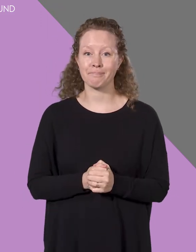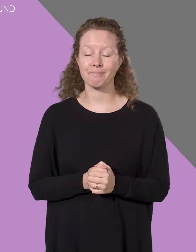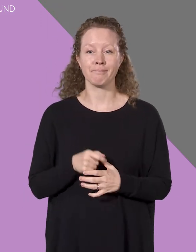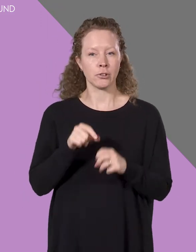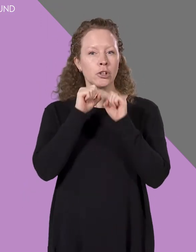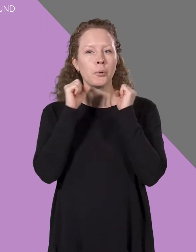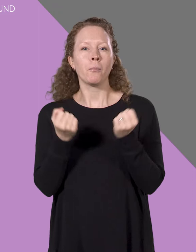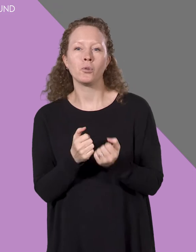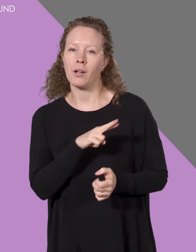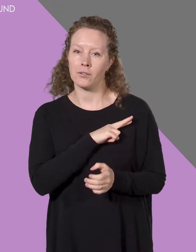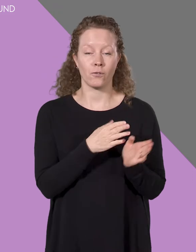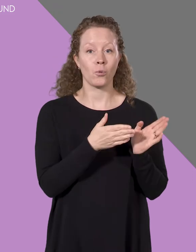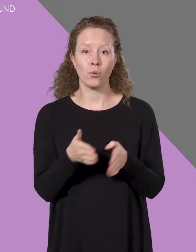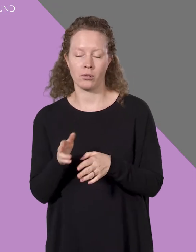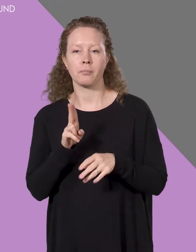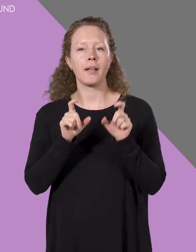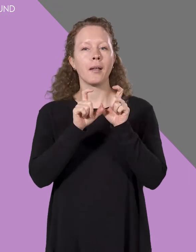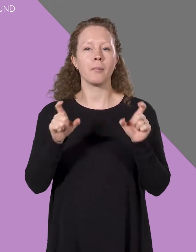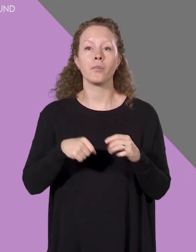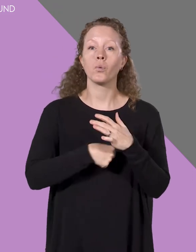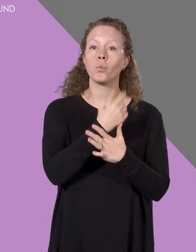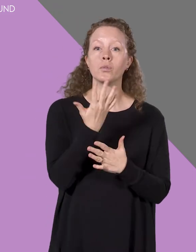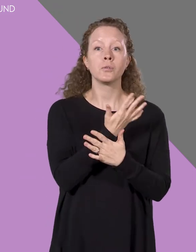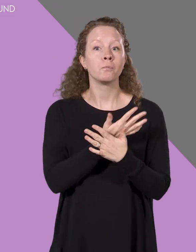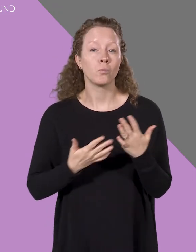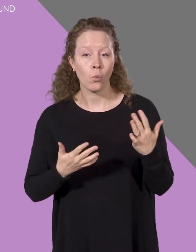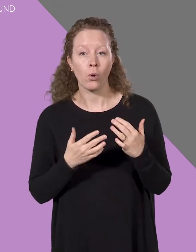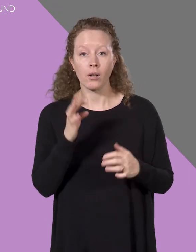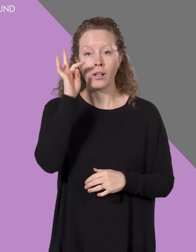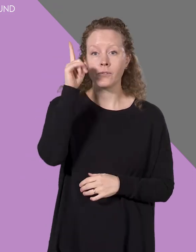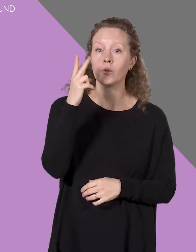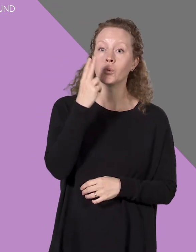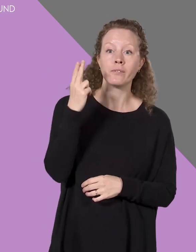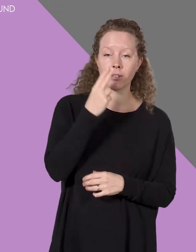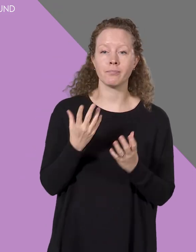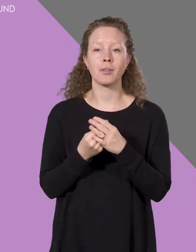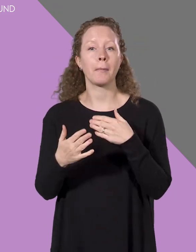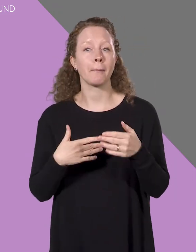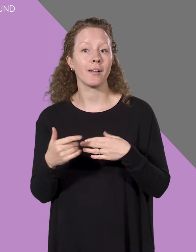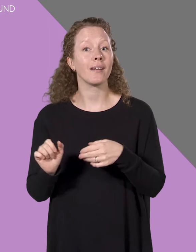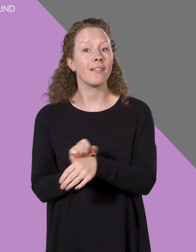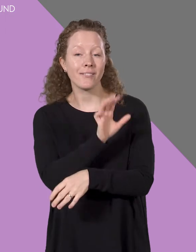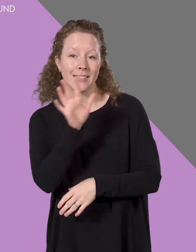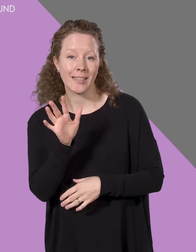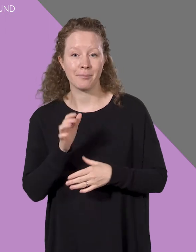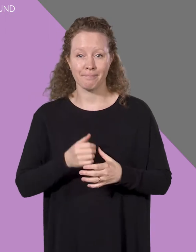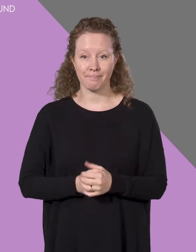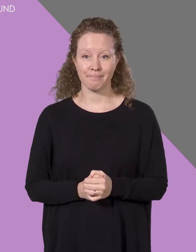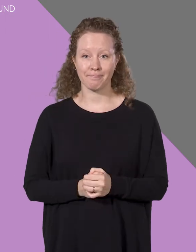Symposiet arrangeras av ämnet nordiska språk vid Helsingfors universitet - i samarbete med Finlandssvenska teckenspråkiga r.f.